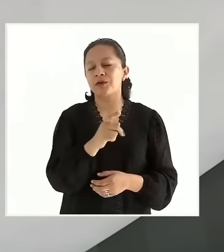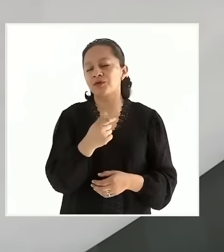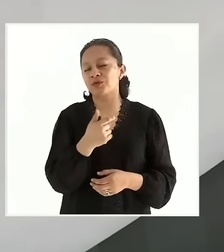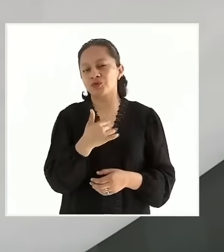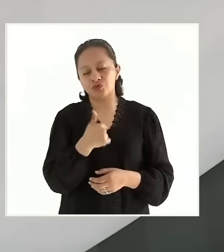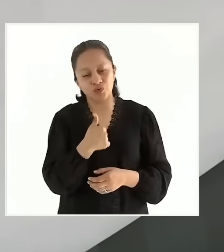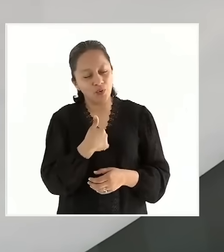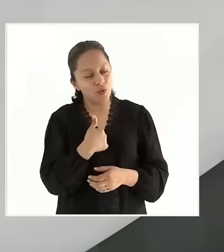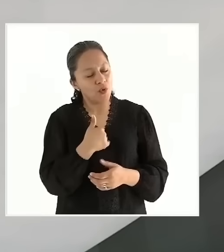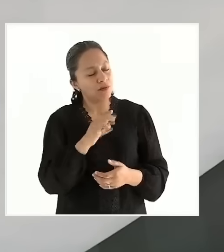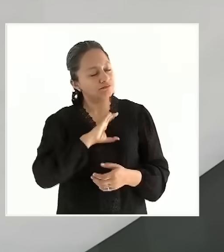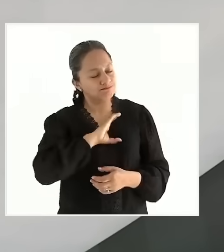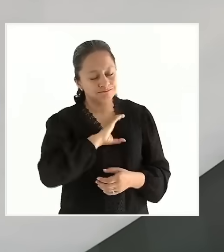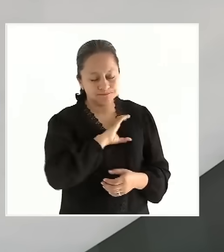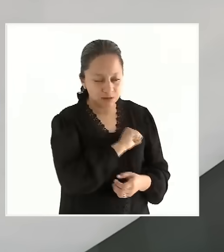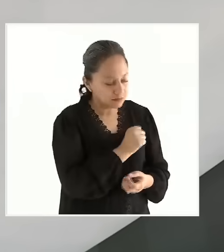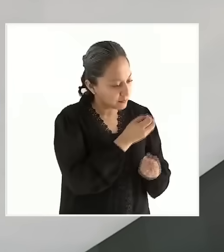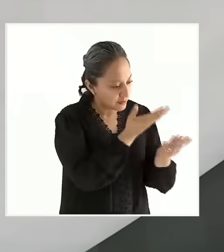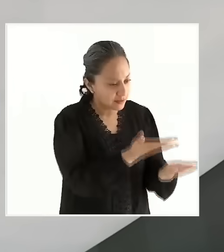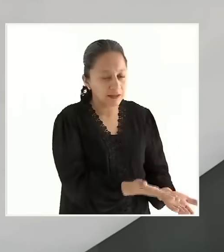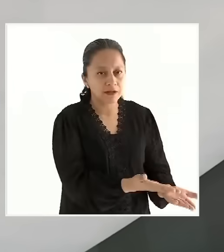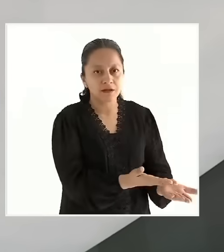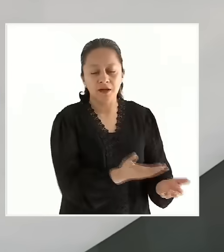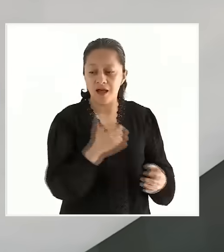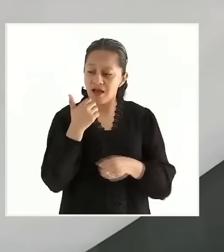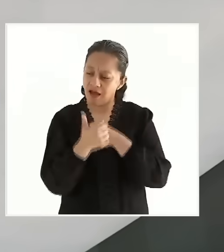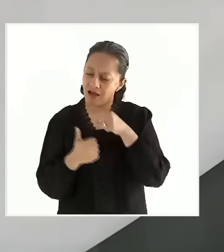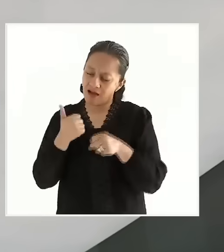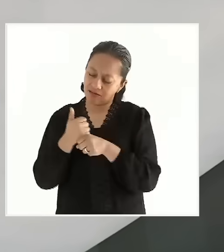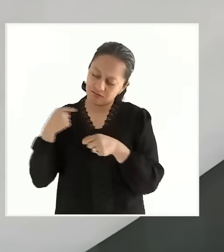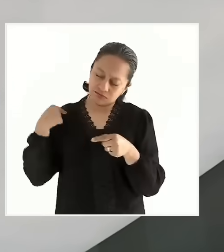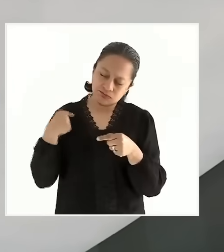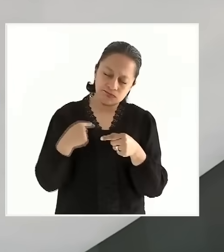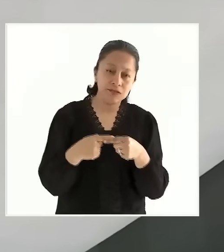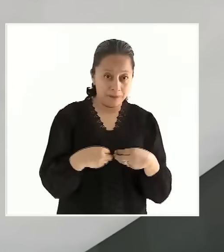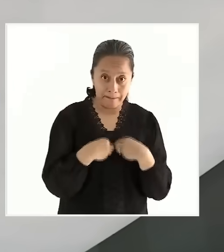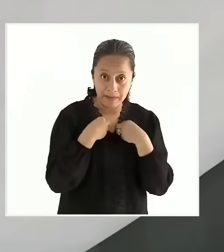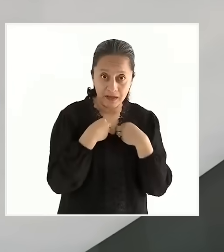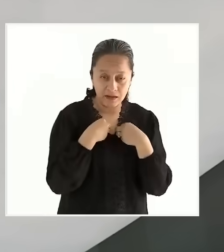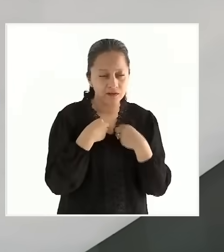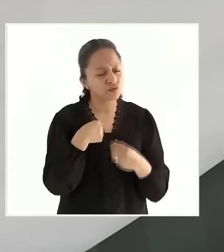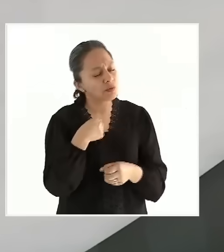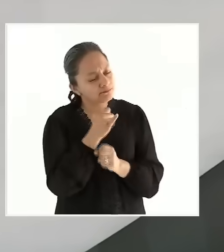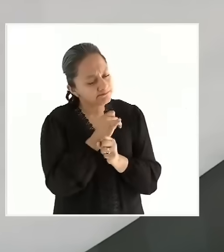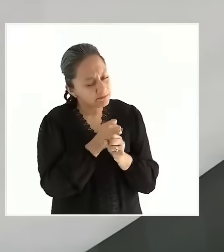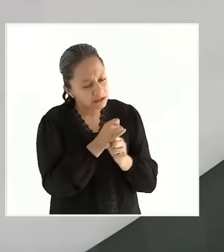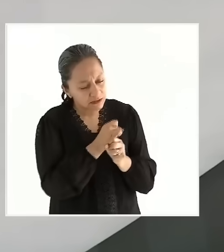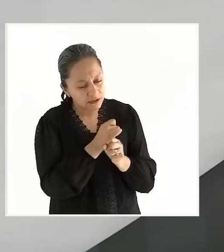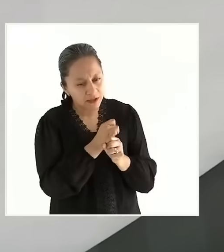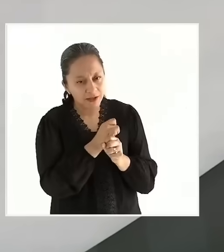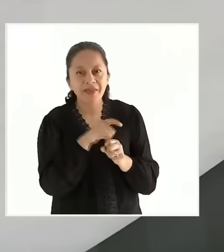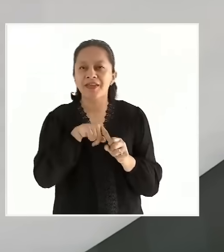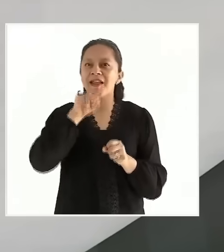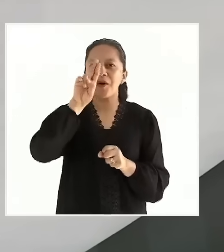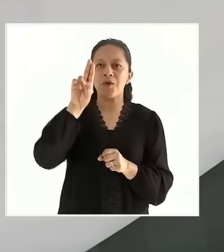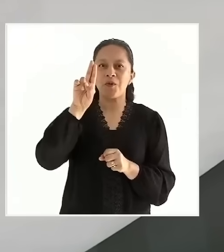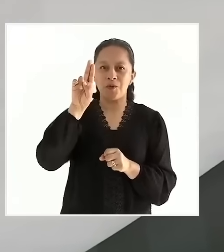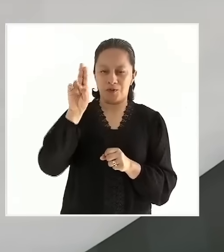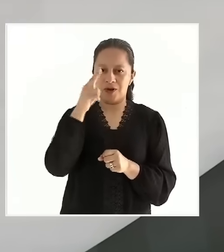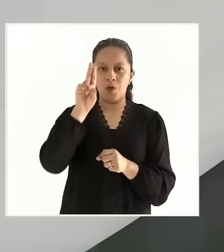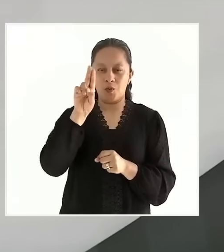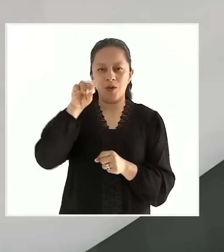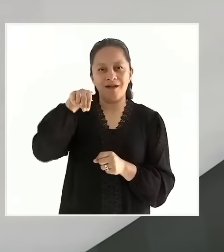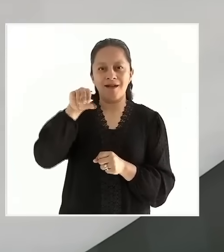porque muchos años de mi vida me dediqué a ser investigadora de la UNAM y el tema que trabajaba